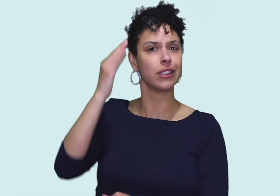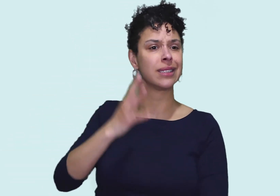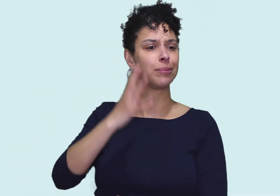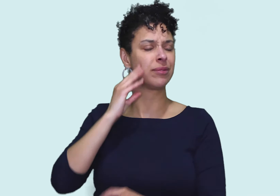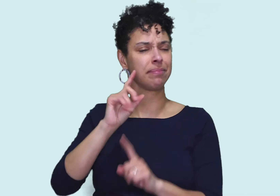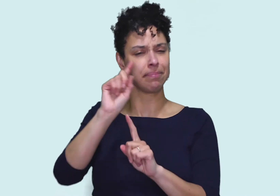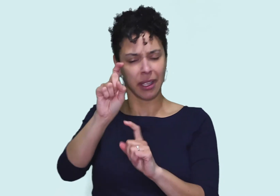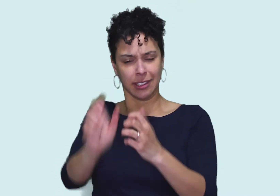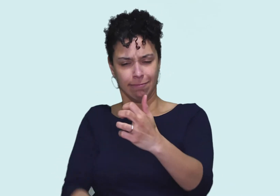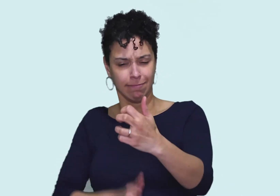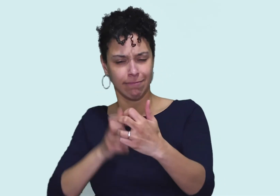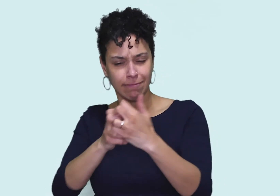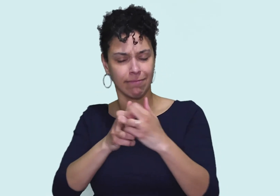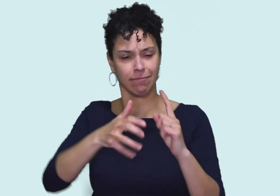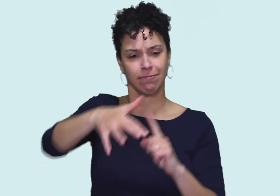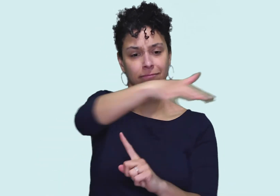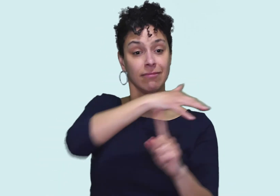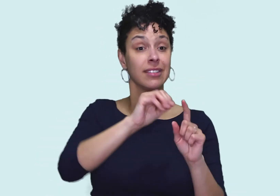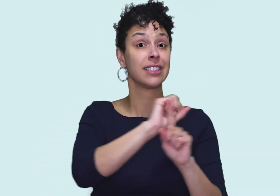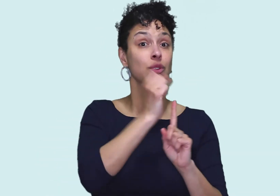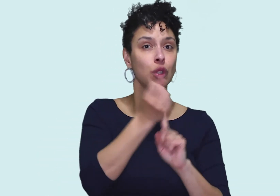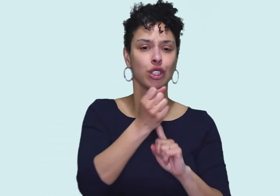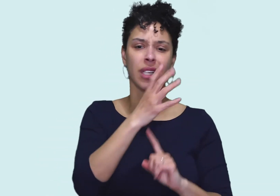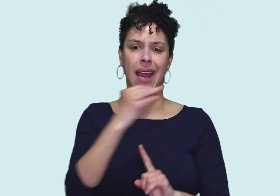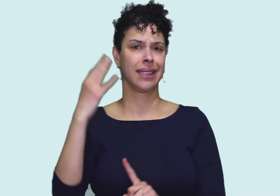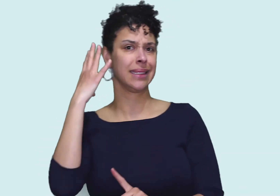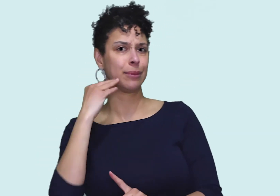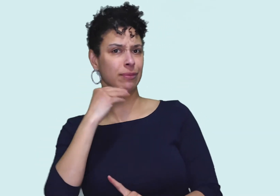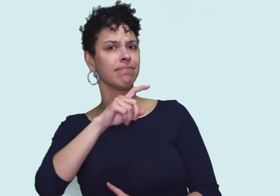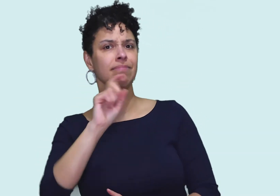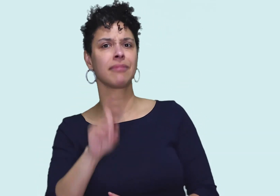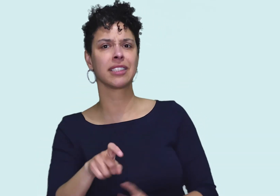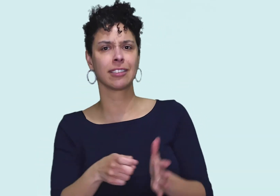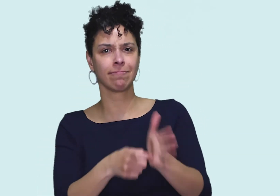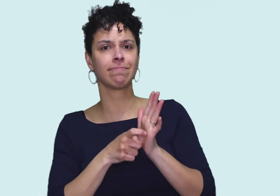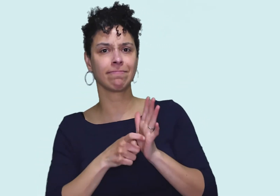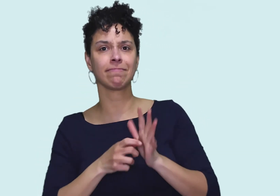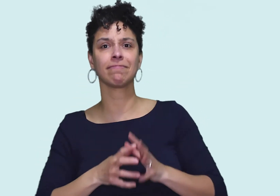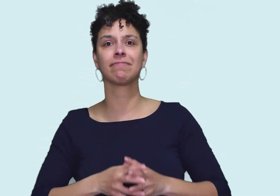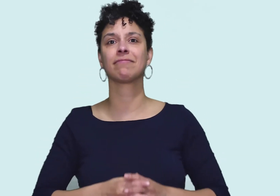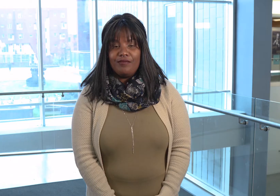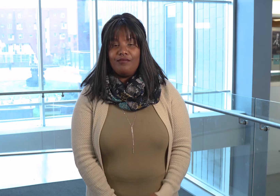Los intérpretes deben tener los conocimientos y la experiencia necesarios para adaptarse al entorno en el que trabajan.